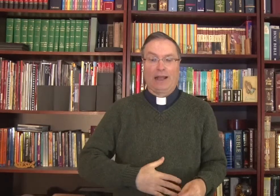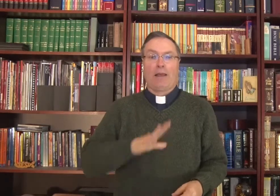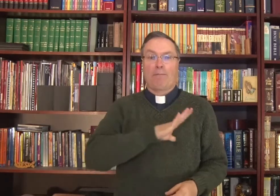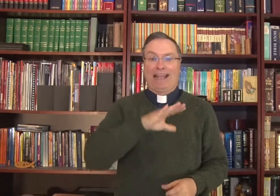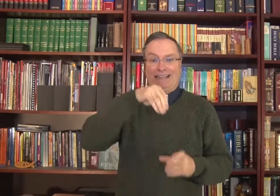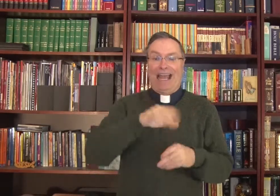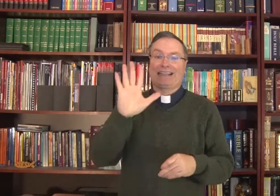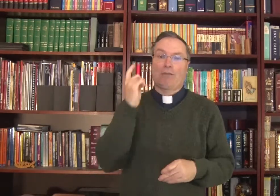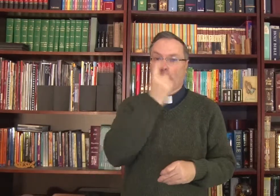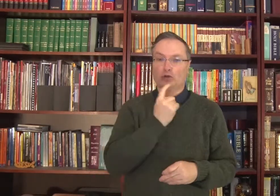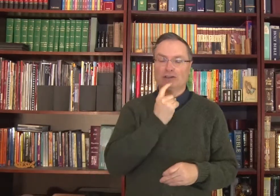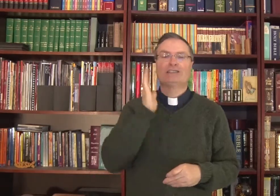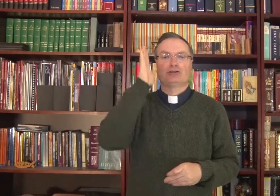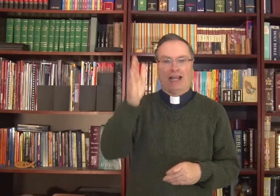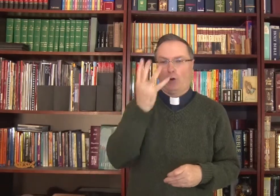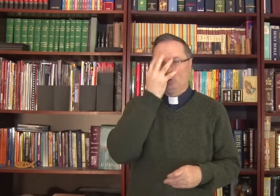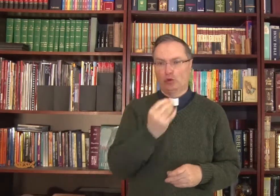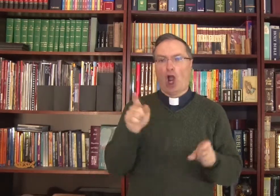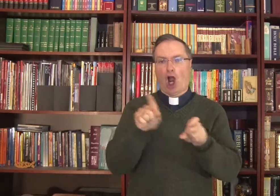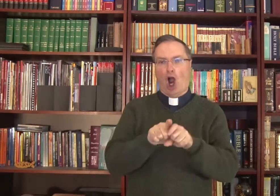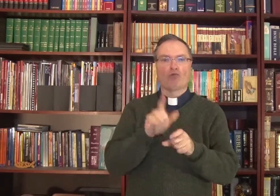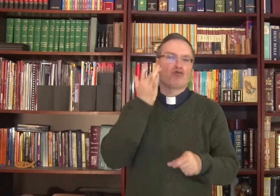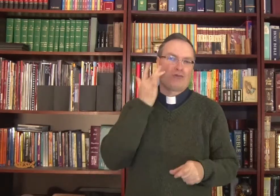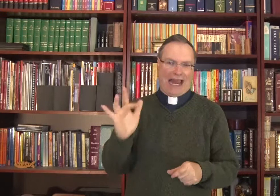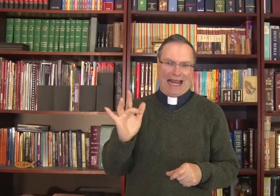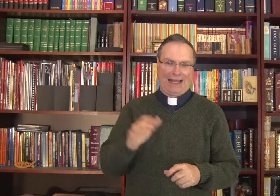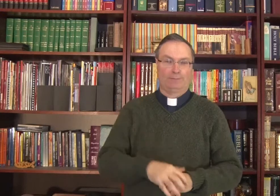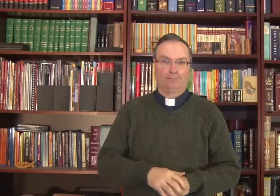mais dans ta bouche il sera doux comme du miel.»